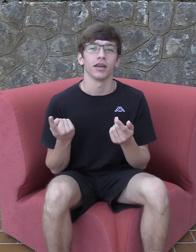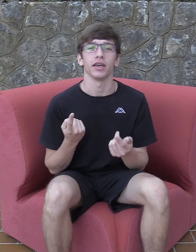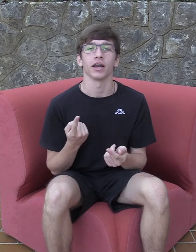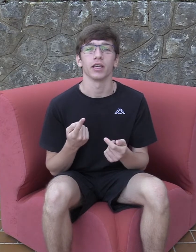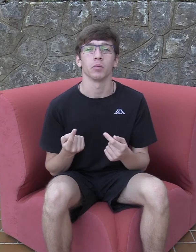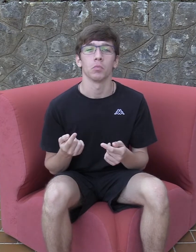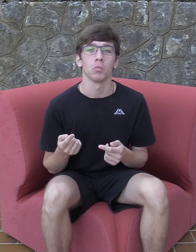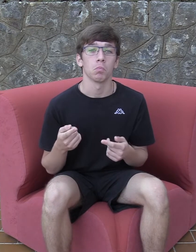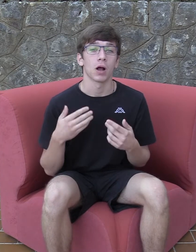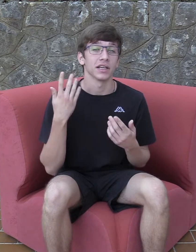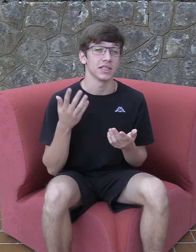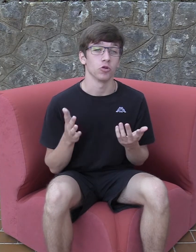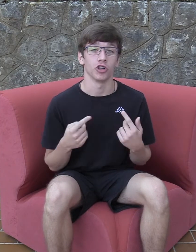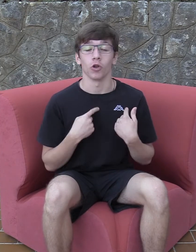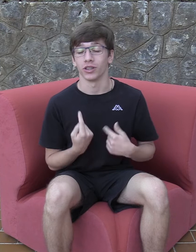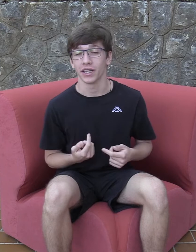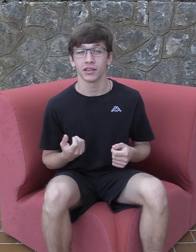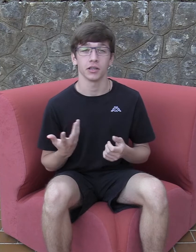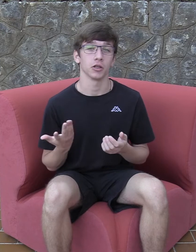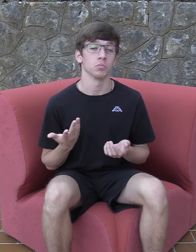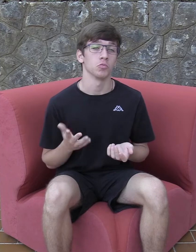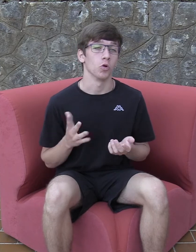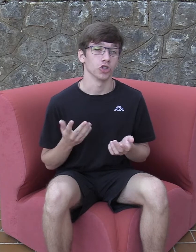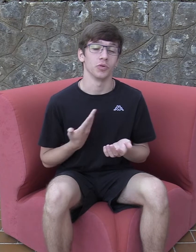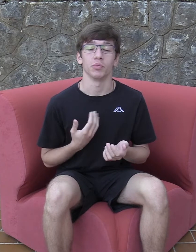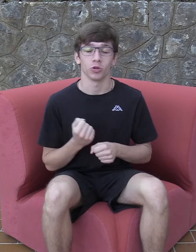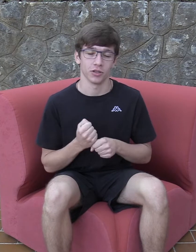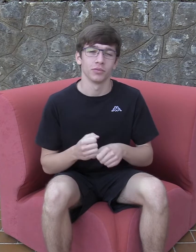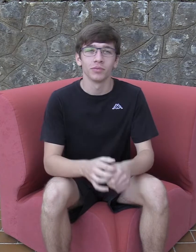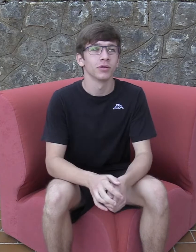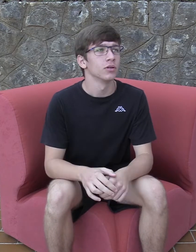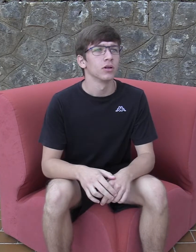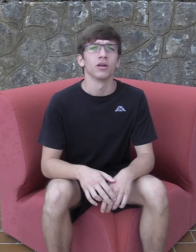ili kasnije možda volontirati ili možda dobiti posao.